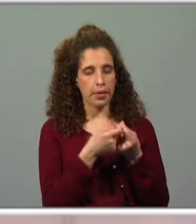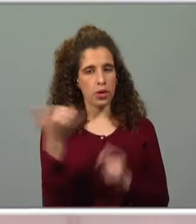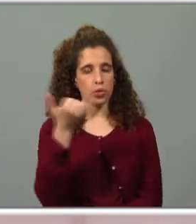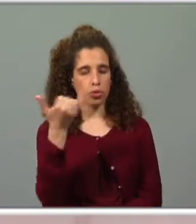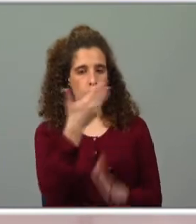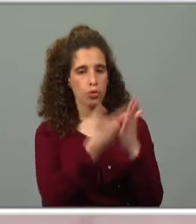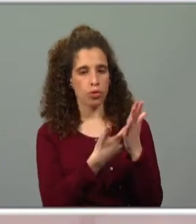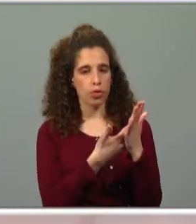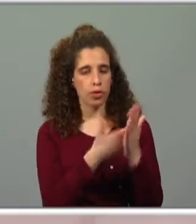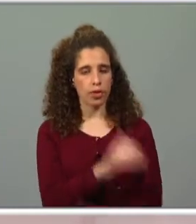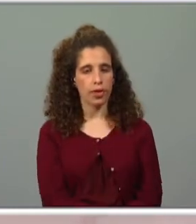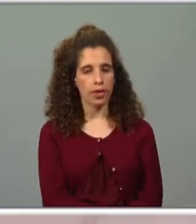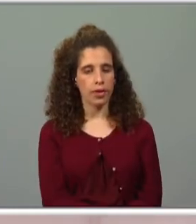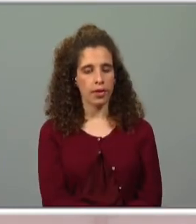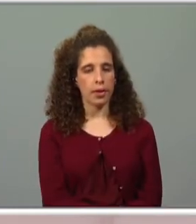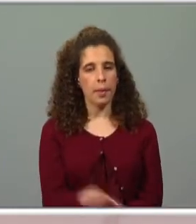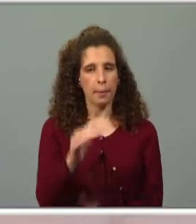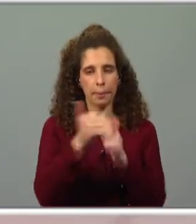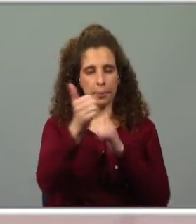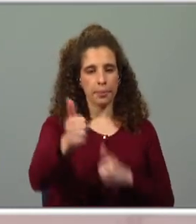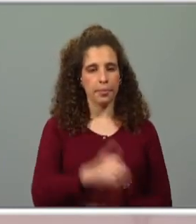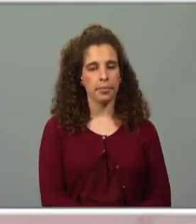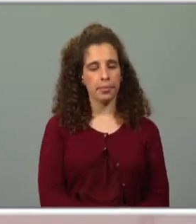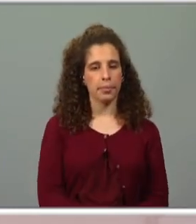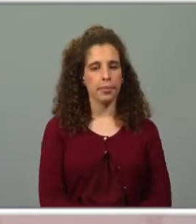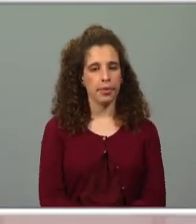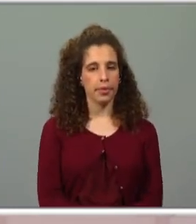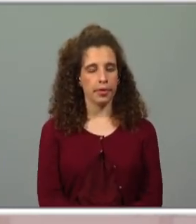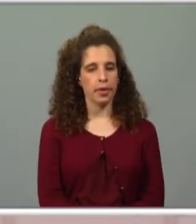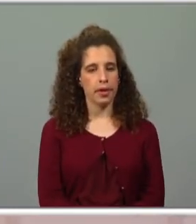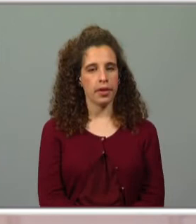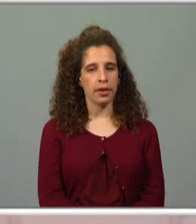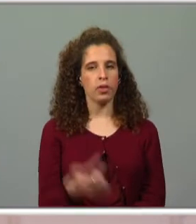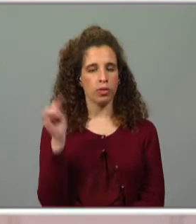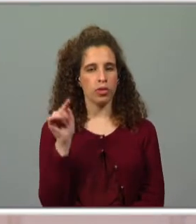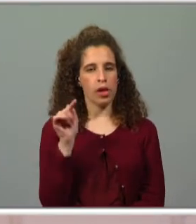segundo plano que estará o que mais afastado só sair desse lado até já estão 背景那將是什麼離開那一邊，直到他們已經